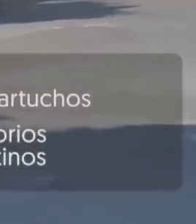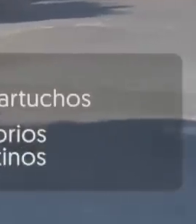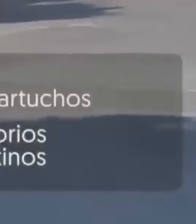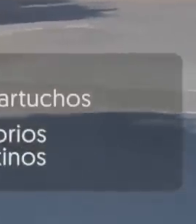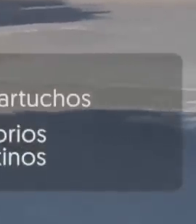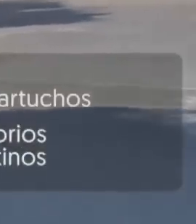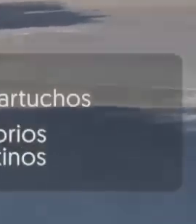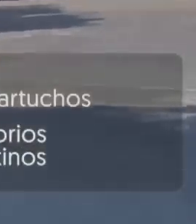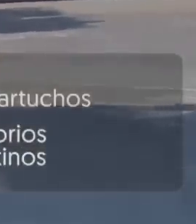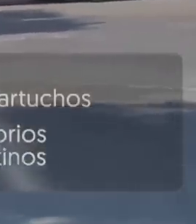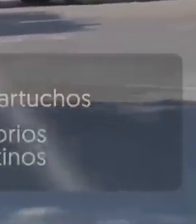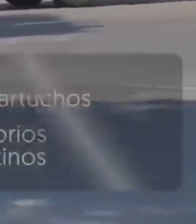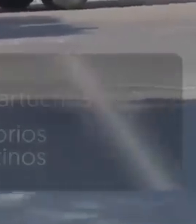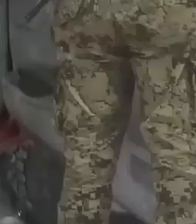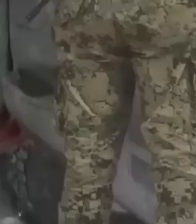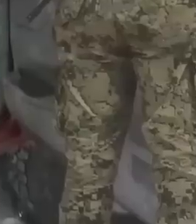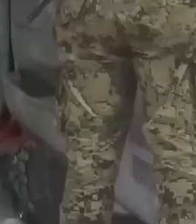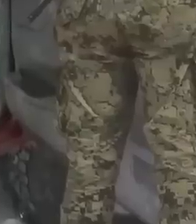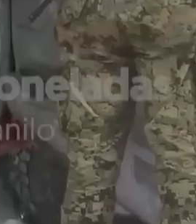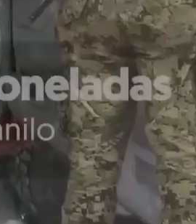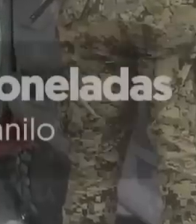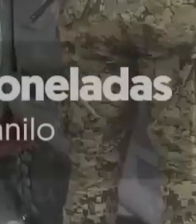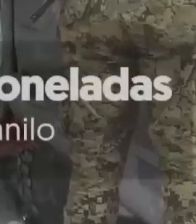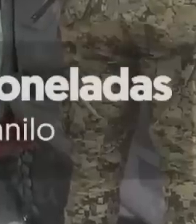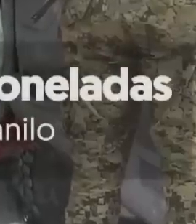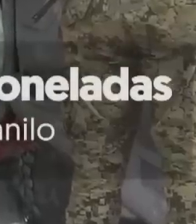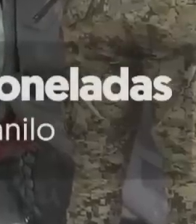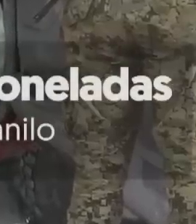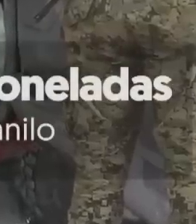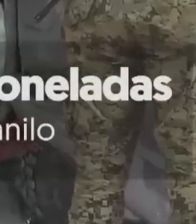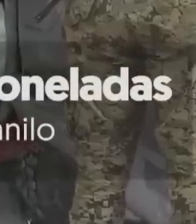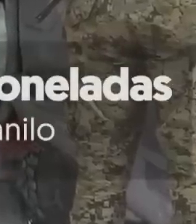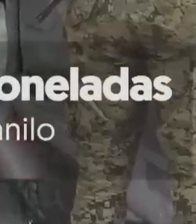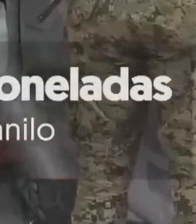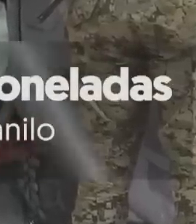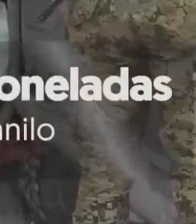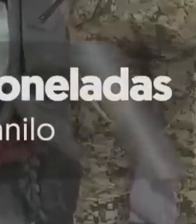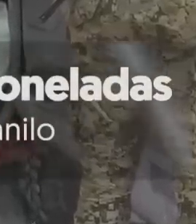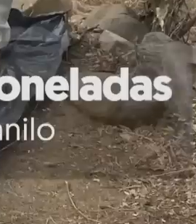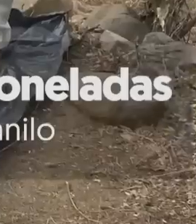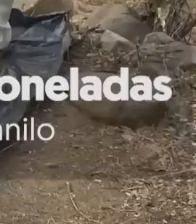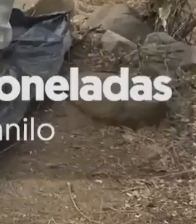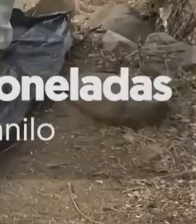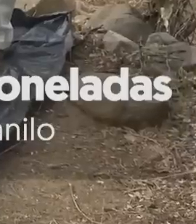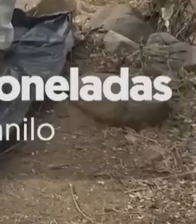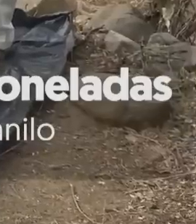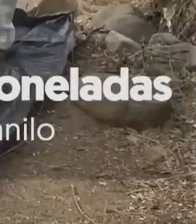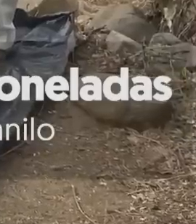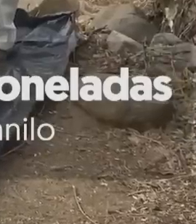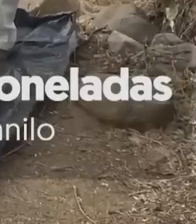la paz en el Estado de Sinaloa habiendo realizado Ur amiento histórico de 1.1 toneladas de fentanilo